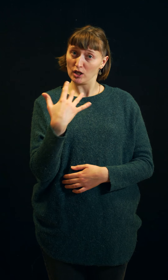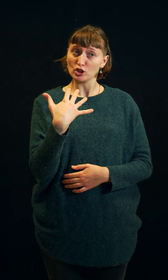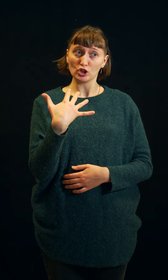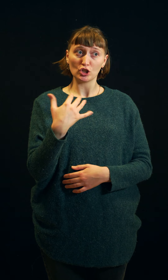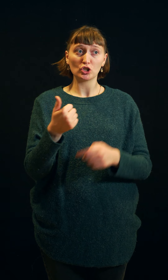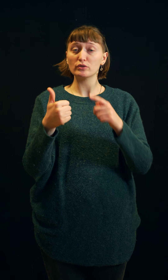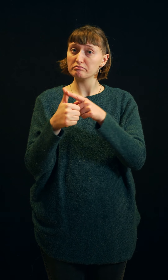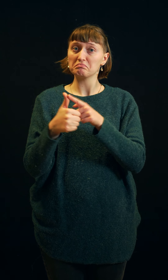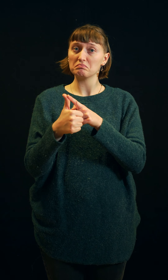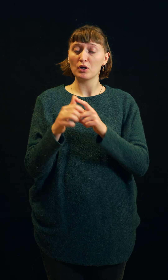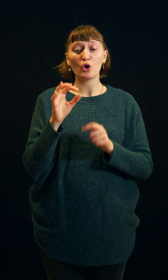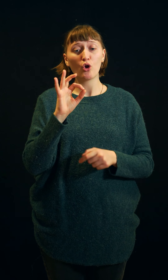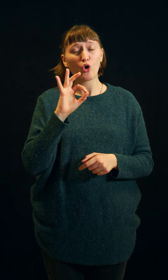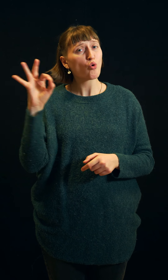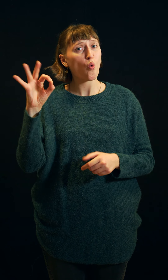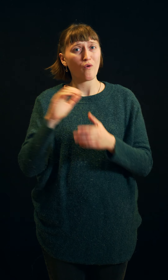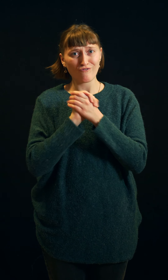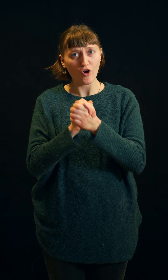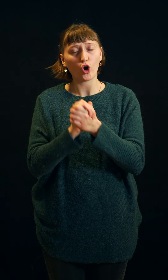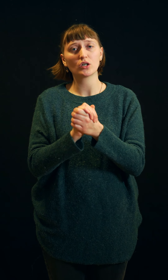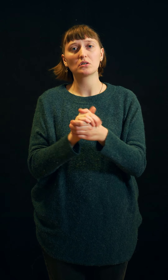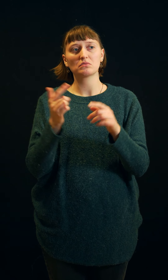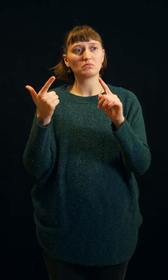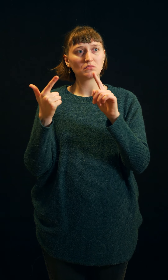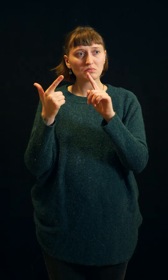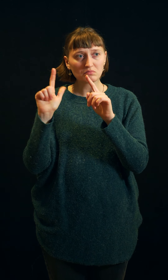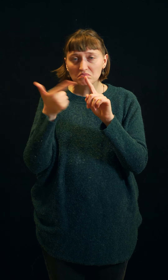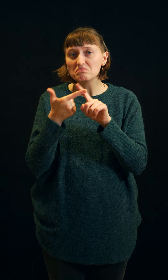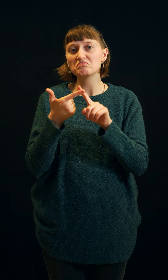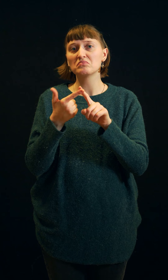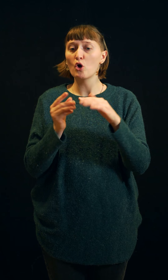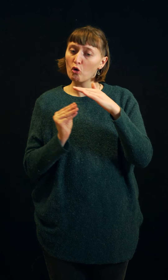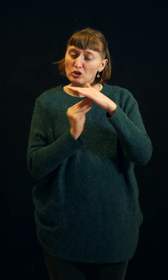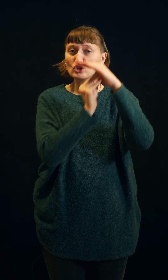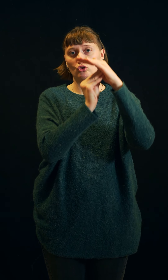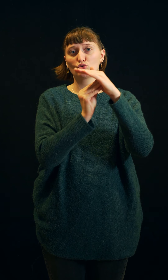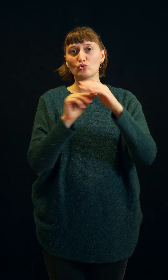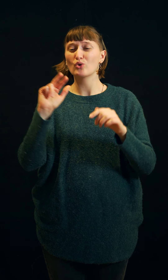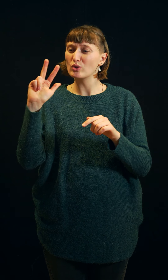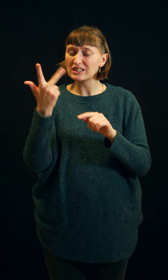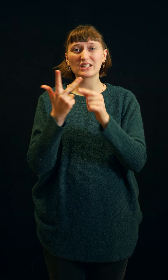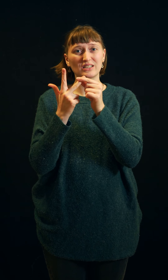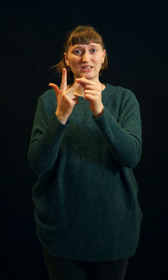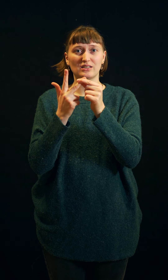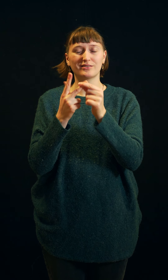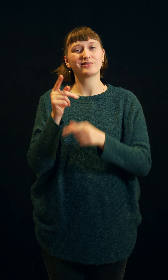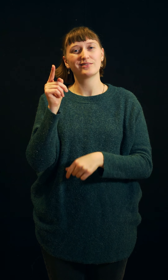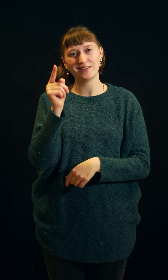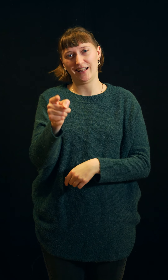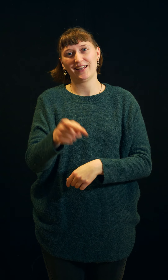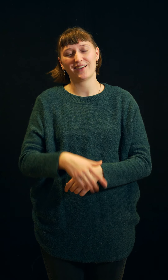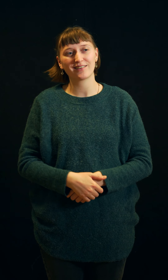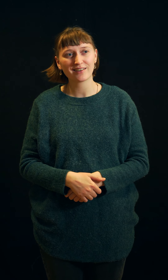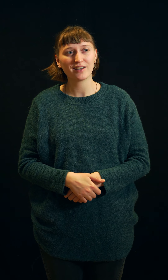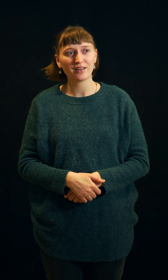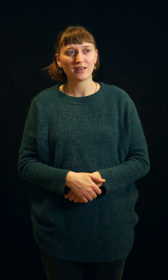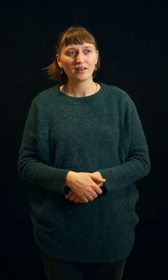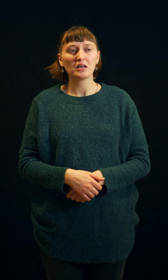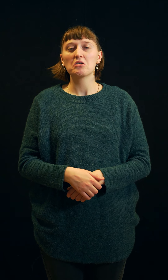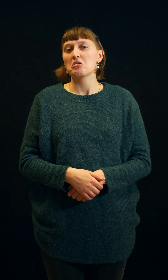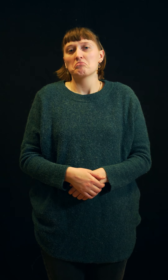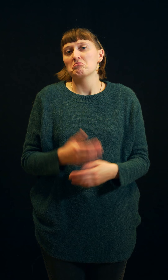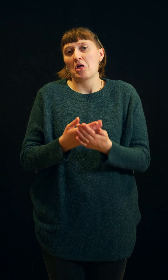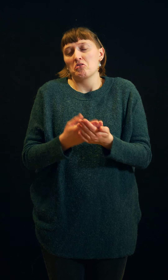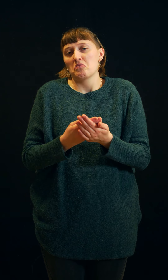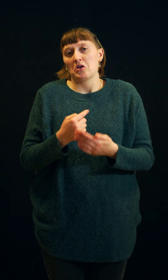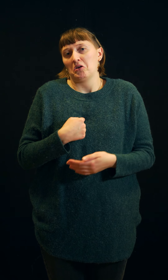Aber dank guten Freunden, all der Stärke und dir,